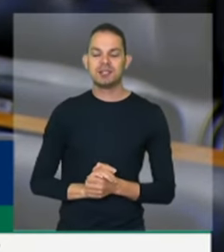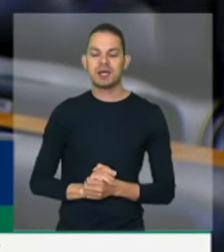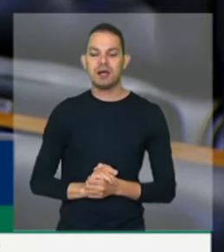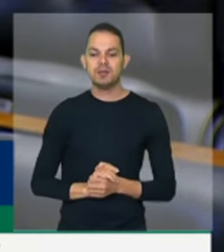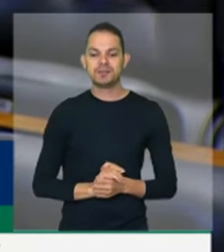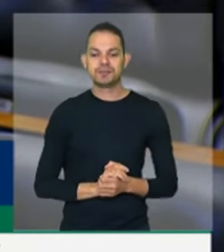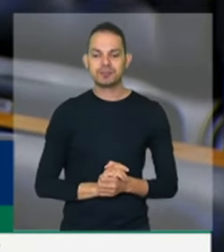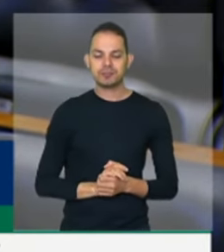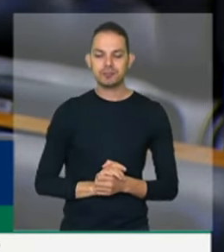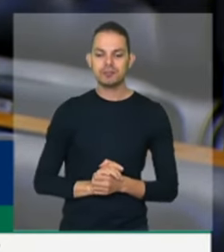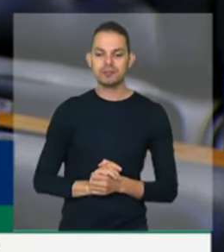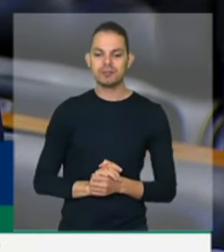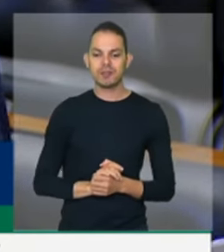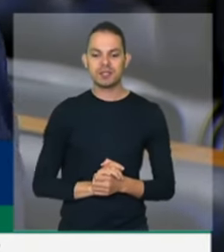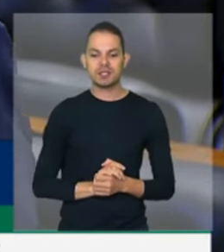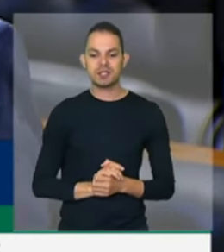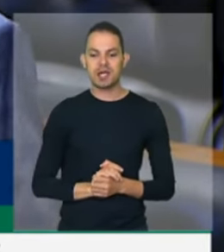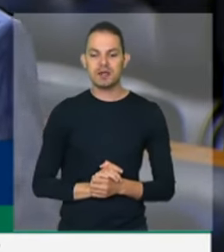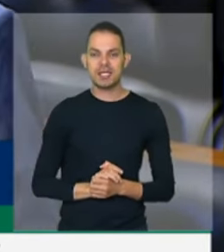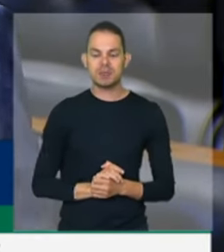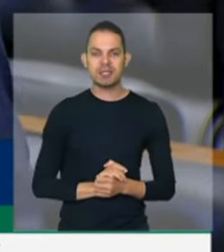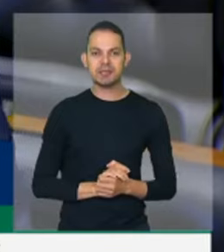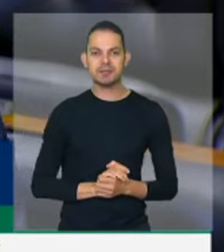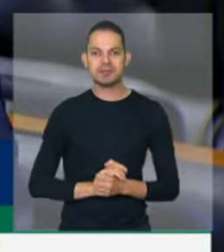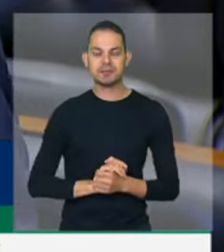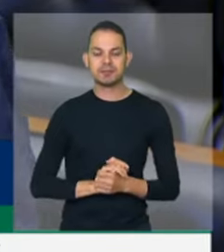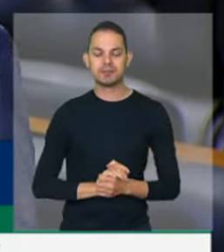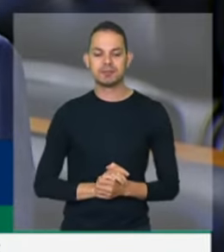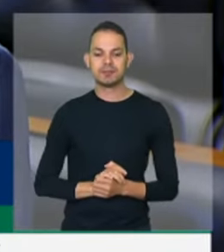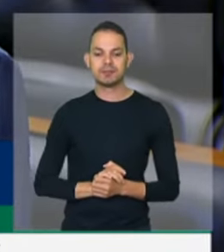CLARO AQUI QUE NÓS OPTAMOS, DEPUTADO LUIZINHO, AUTOR DO